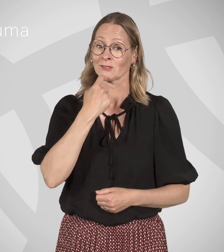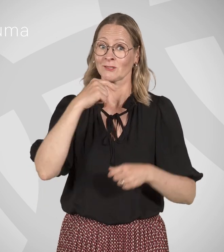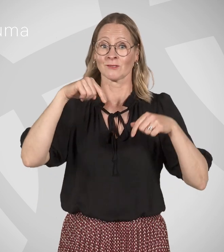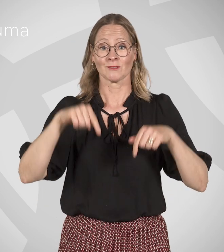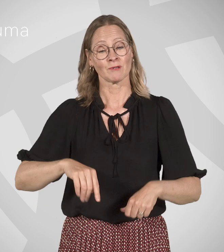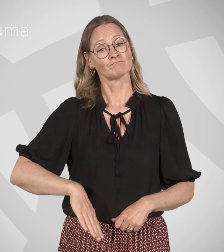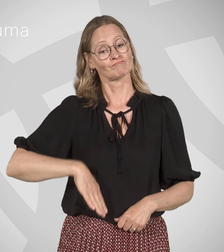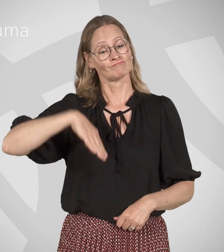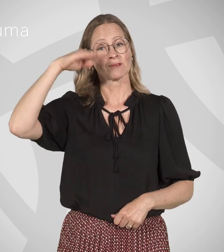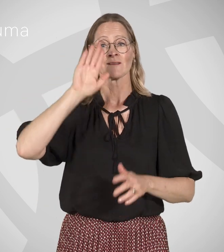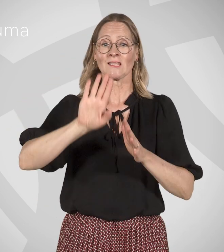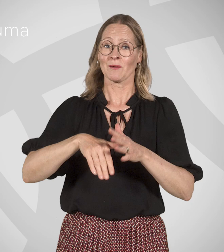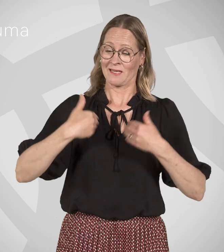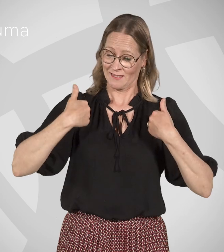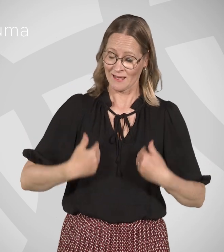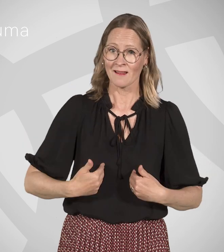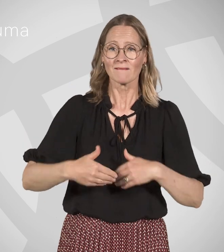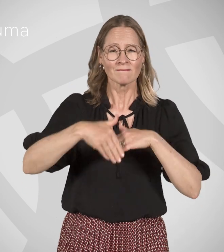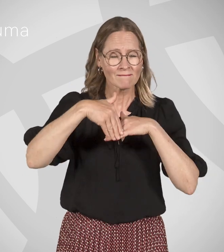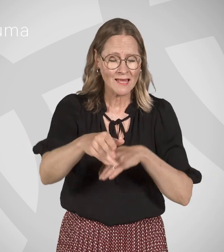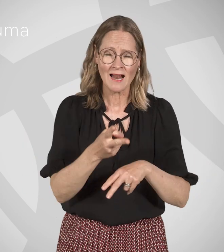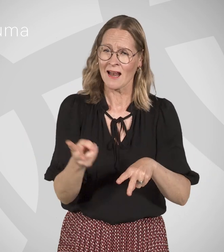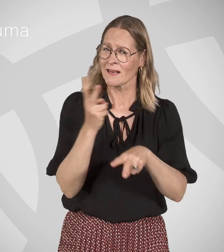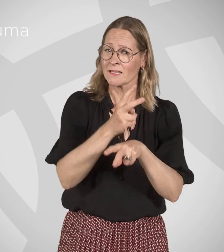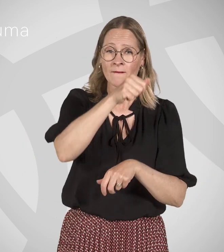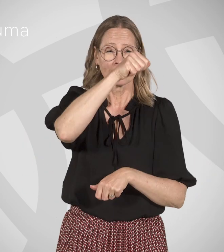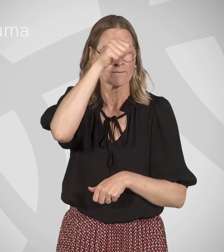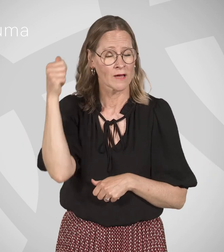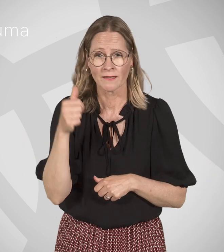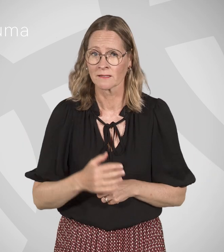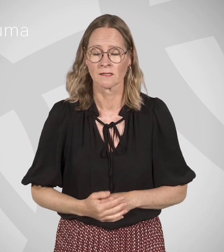Suomessa on edelleen liian vaikea kasvaa viittomakieliseksi.